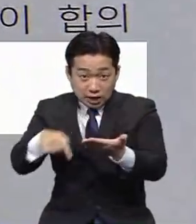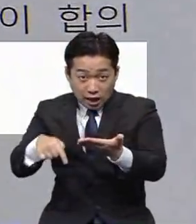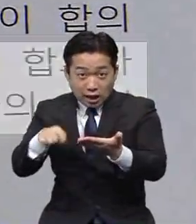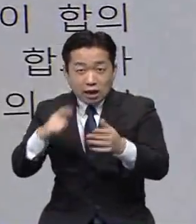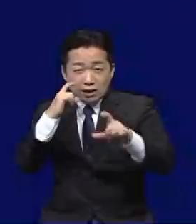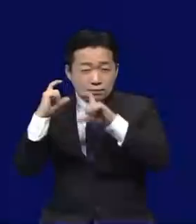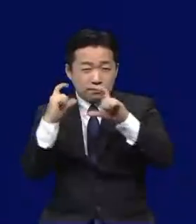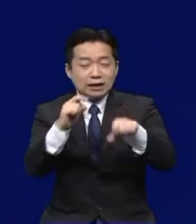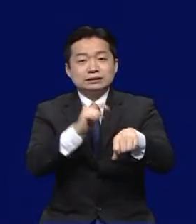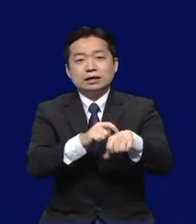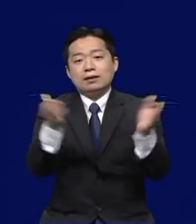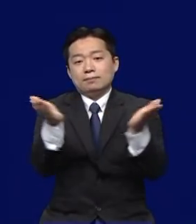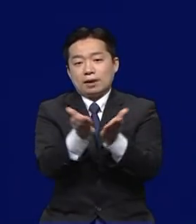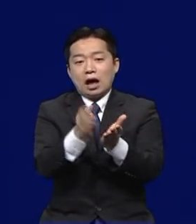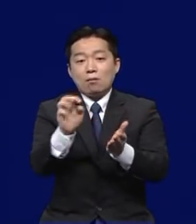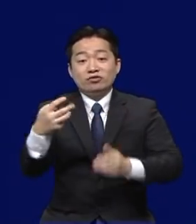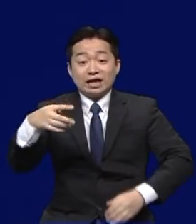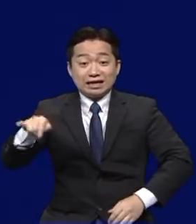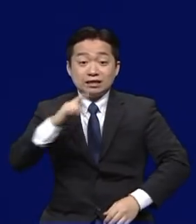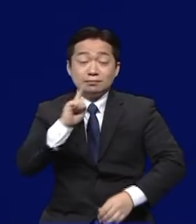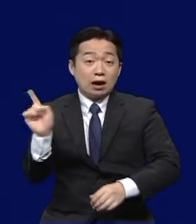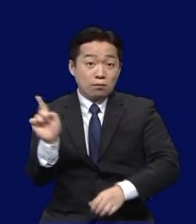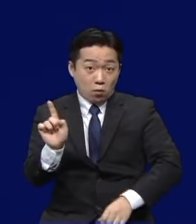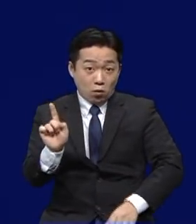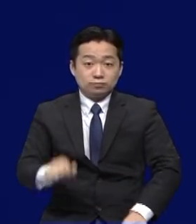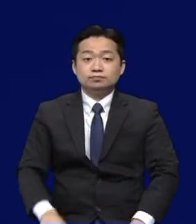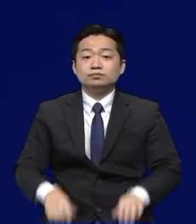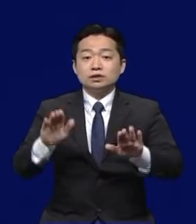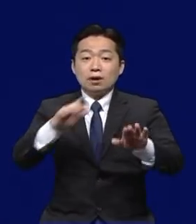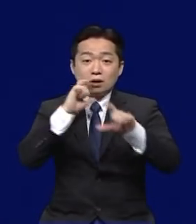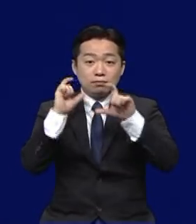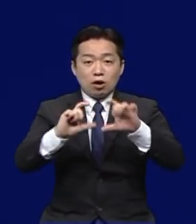겁니다. 모테기 외무상은 이번 판결은 국제법